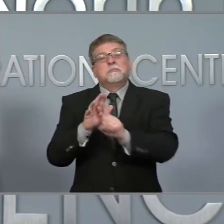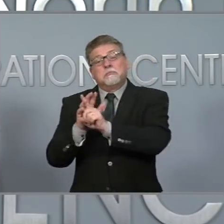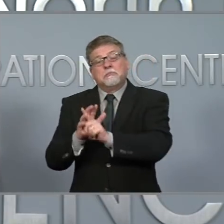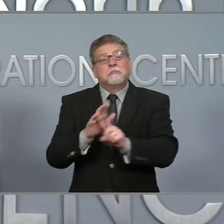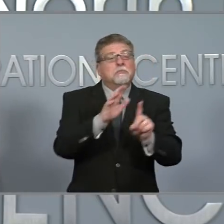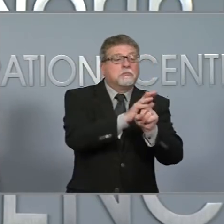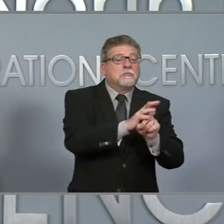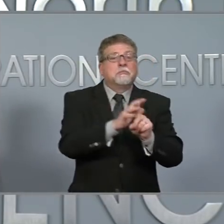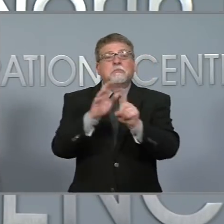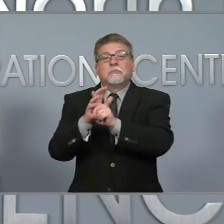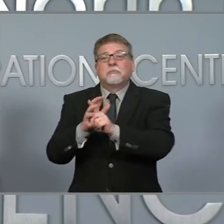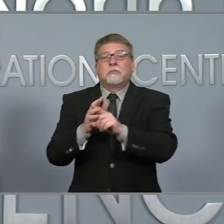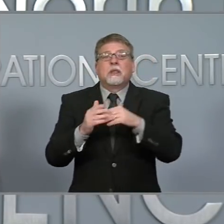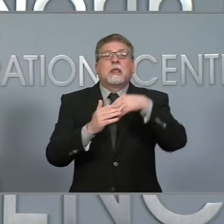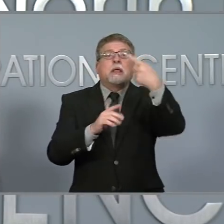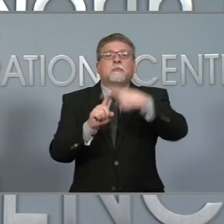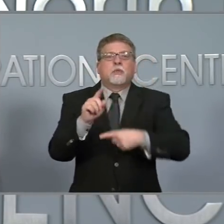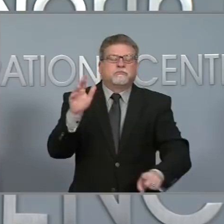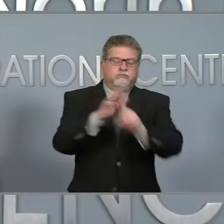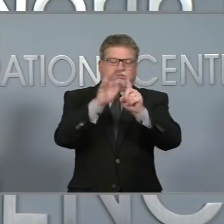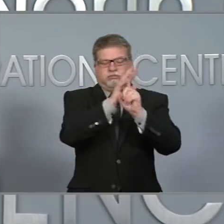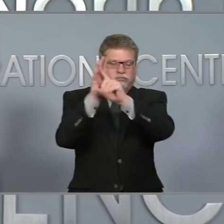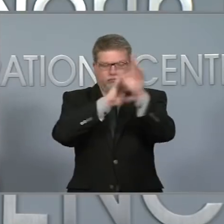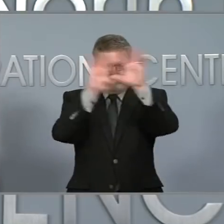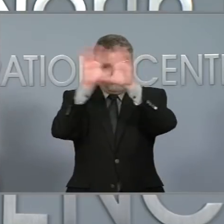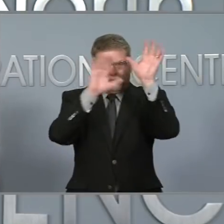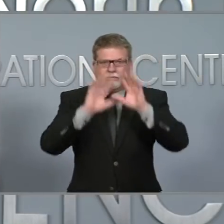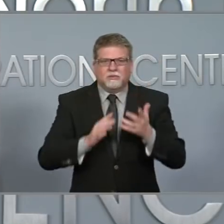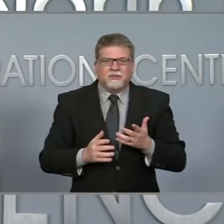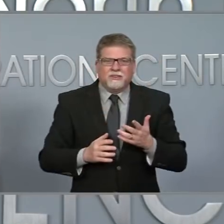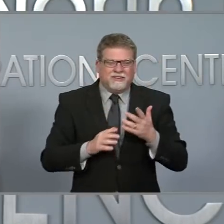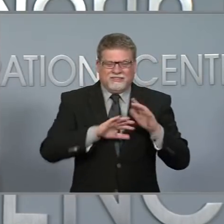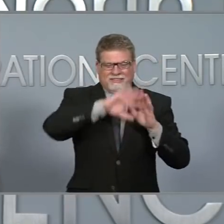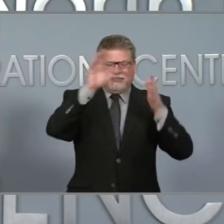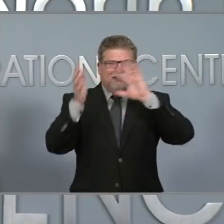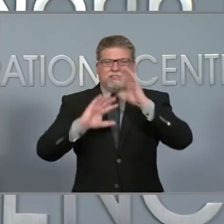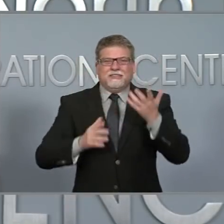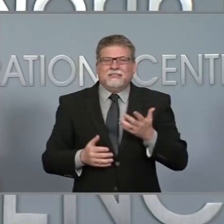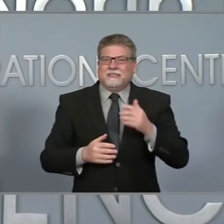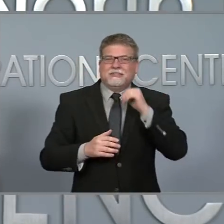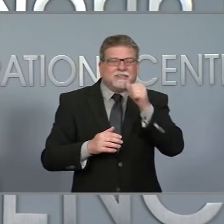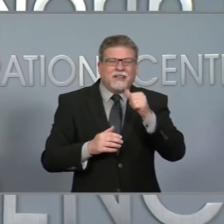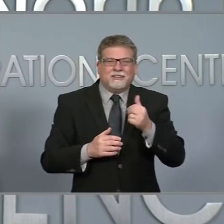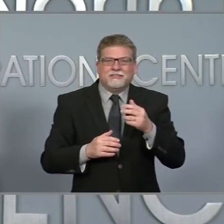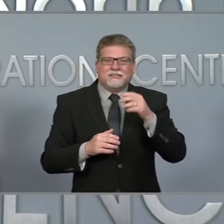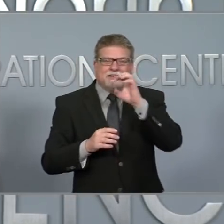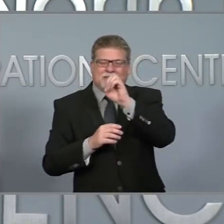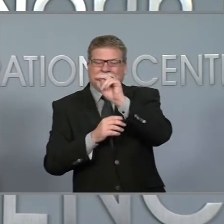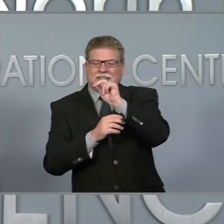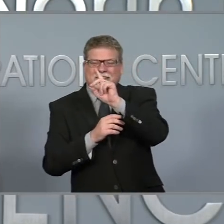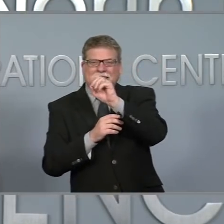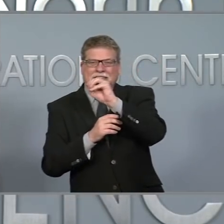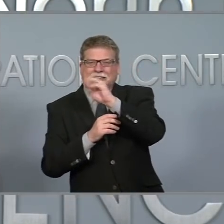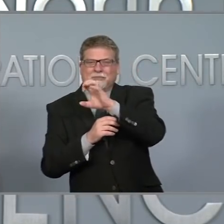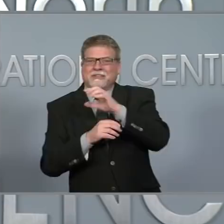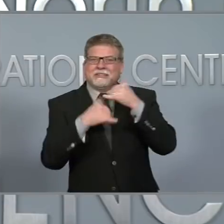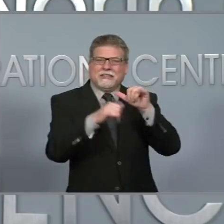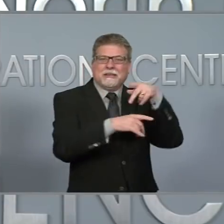con un con un en un periodo de